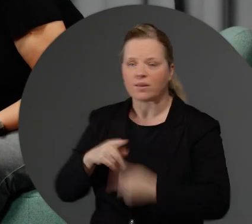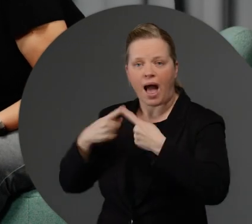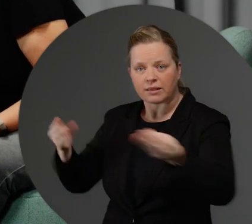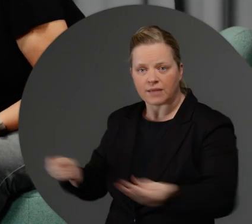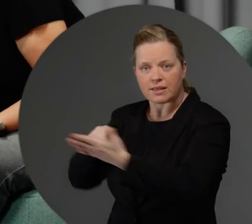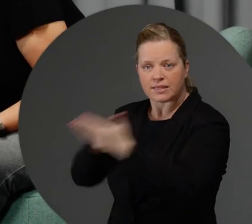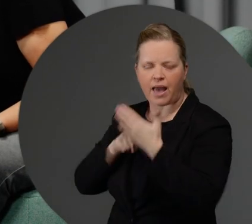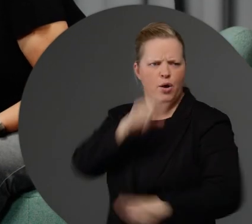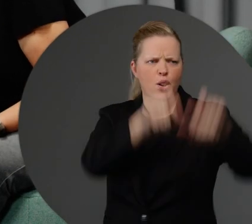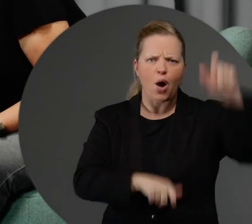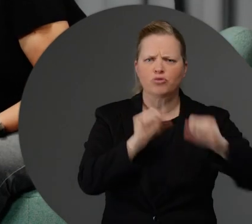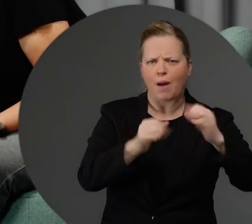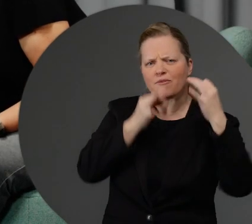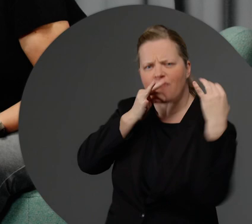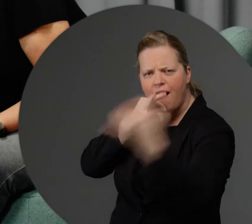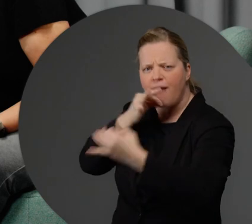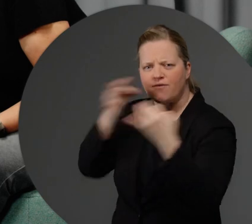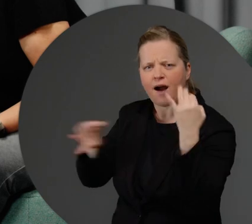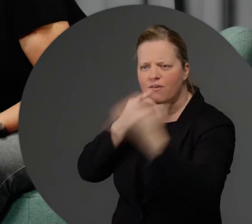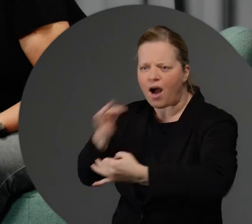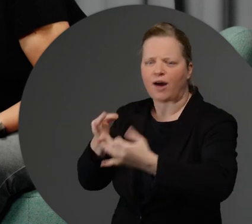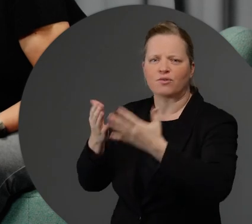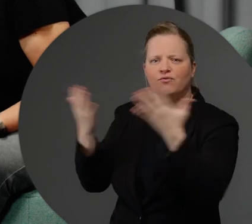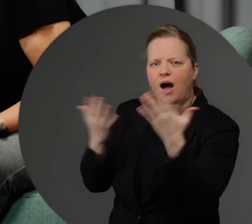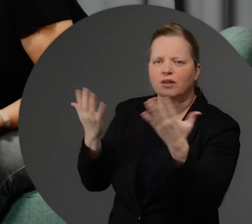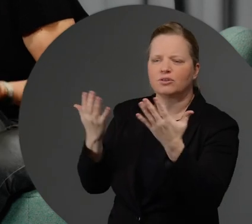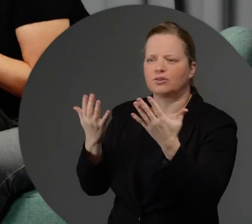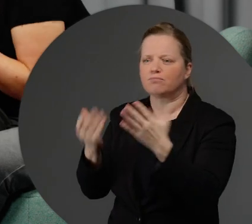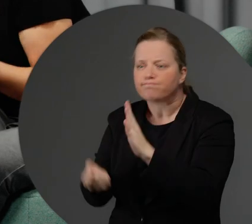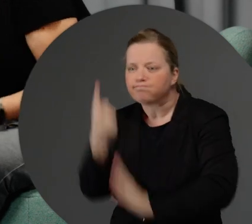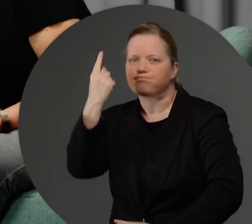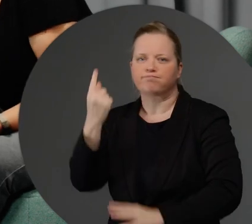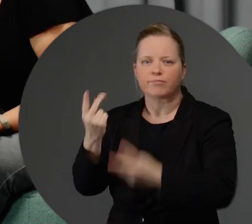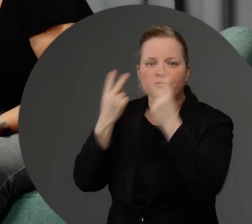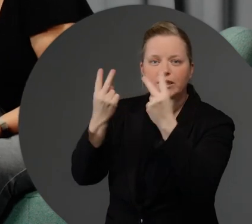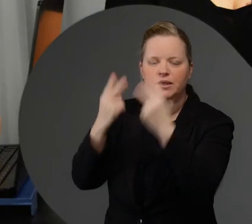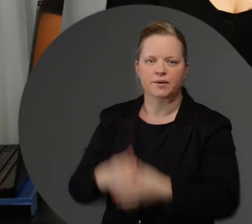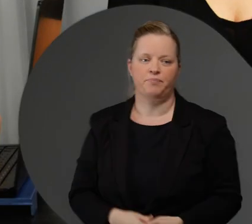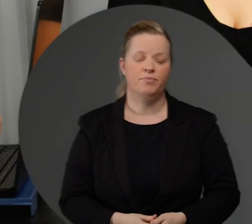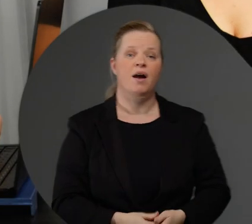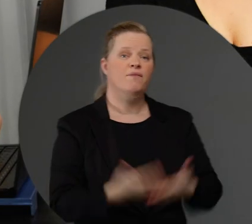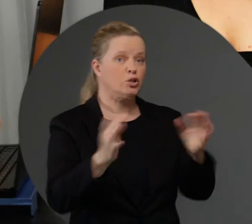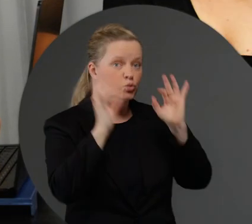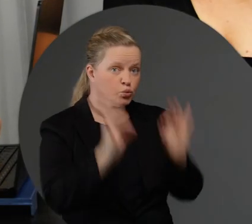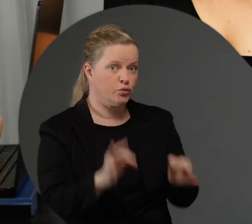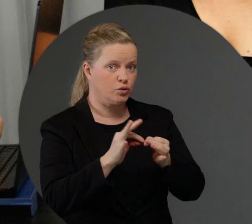möchtest, was Leute oft fragen, was erwähnenswert ist? Ja, was gut funktioniert oder wesentlich besser